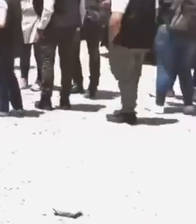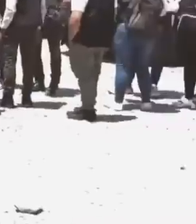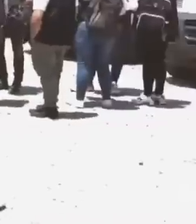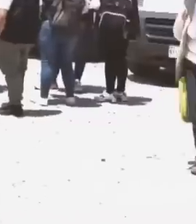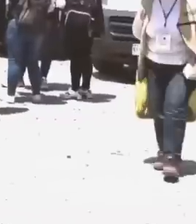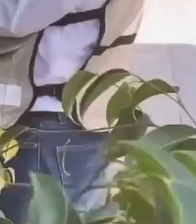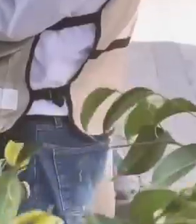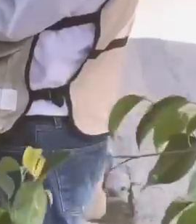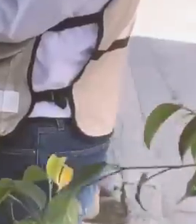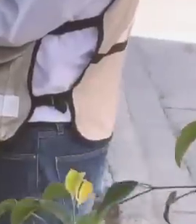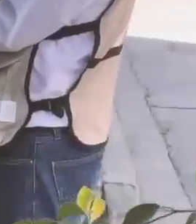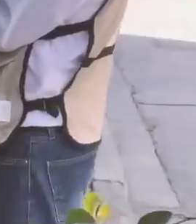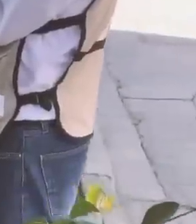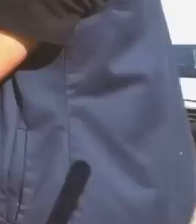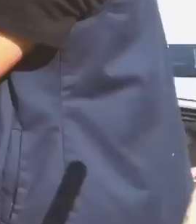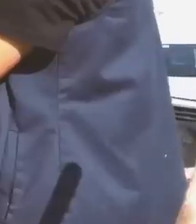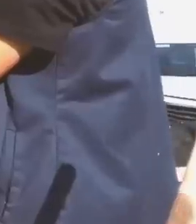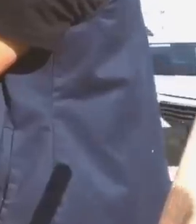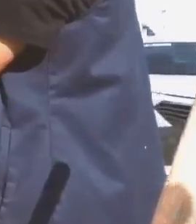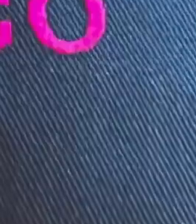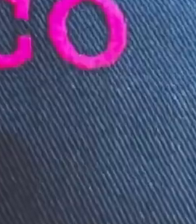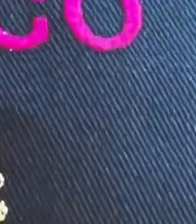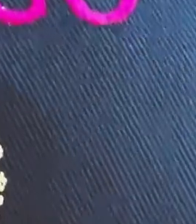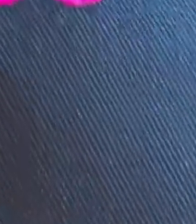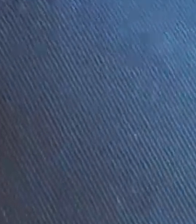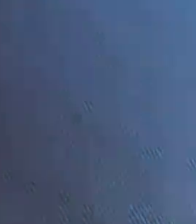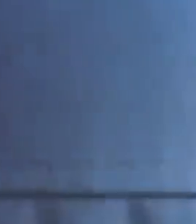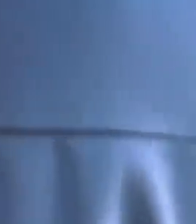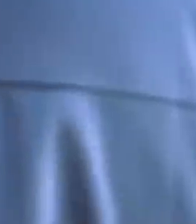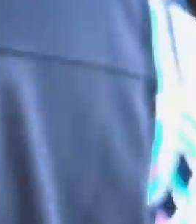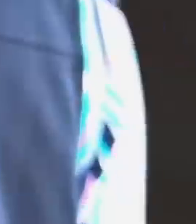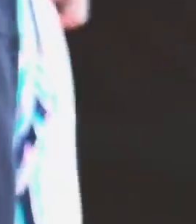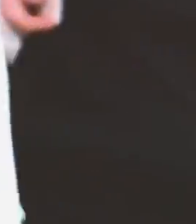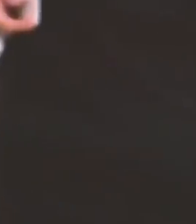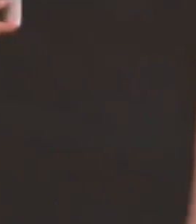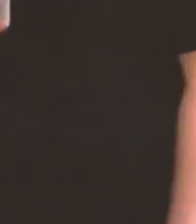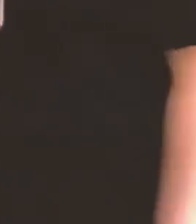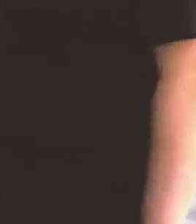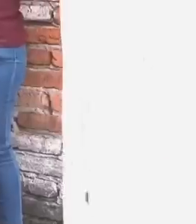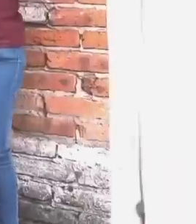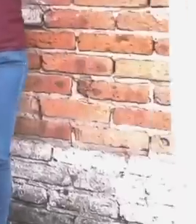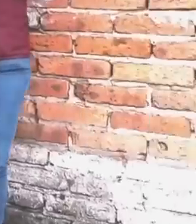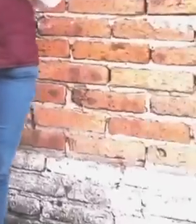de tranquilidad y nadie quedará fuera todo el gobierno de México encabezado